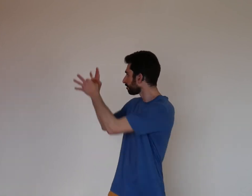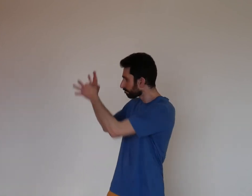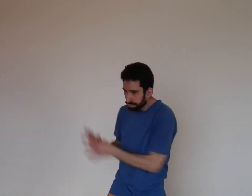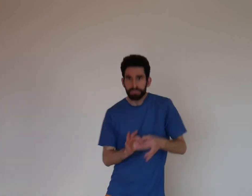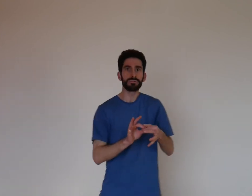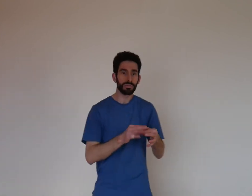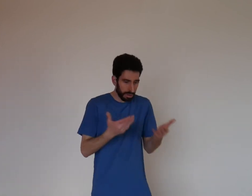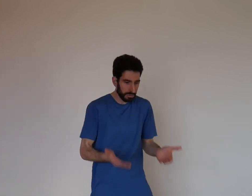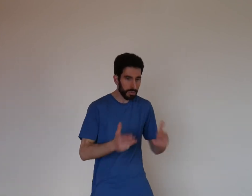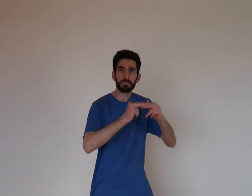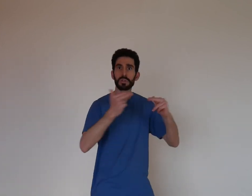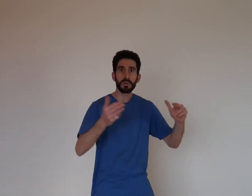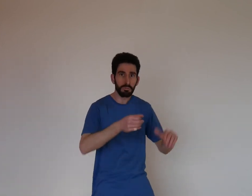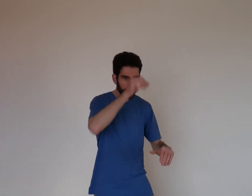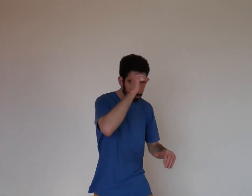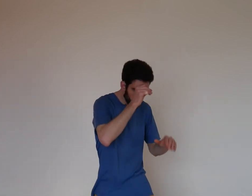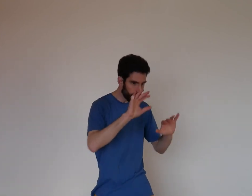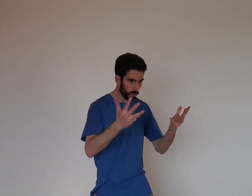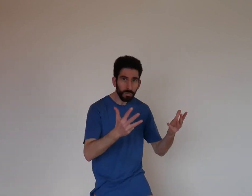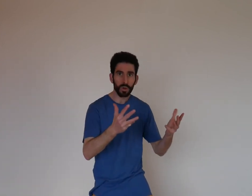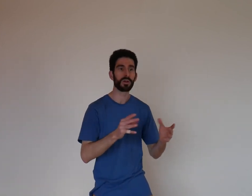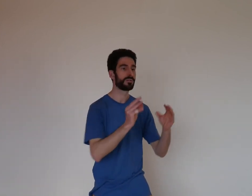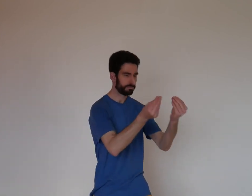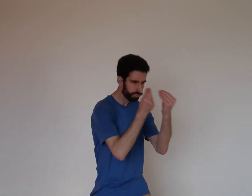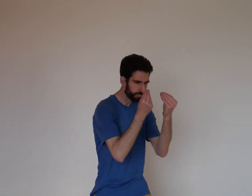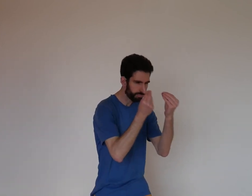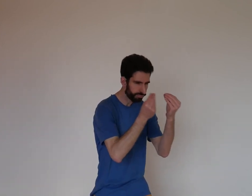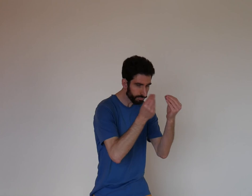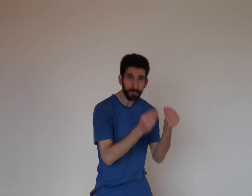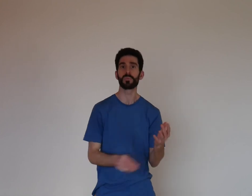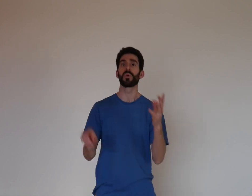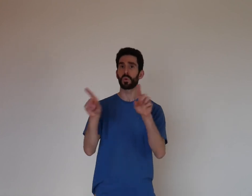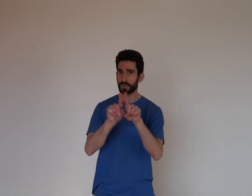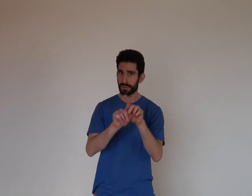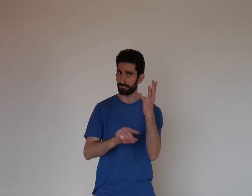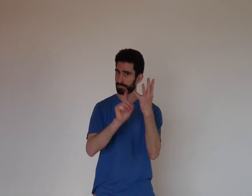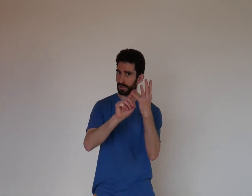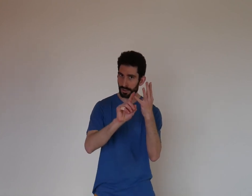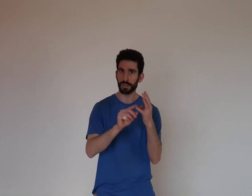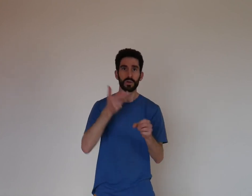Mais je ne sais pas faire le montage pour le moment d'où la formation. Et aussi, quatrièment,